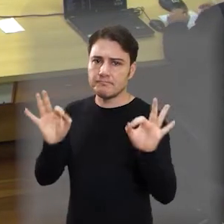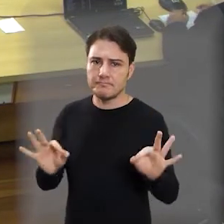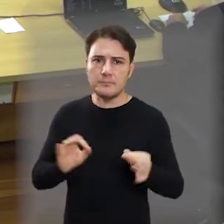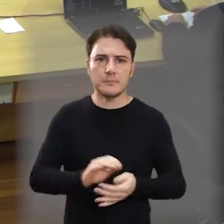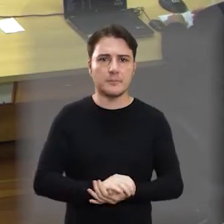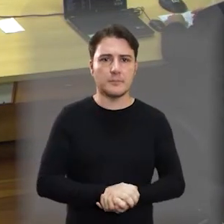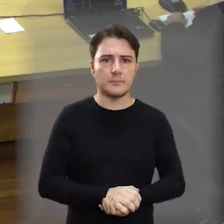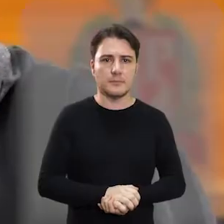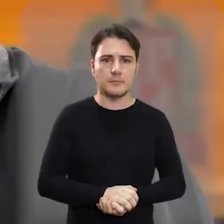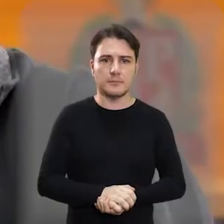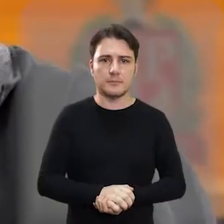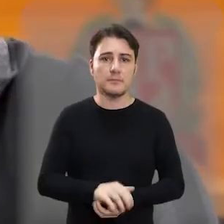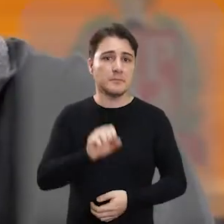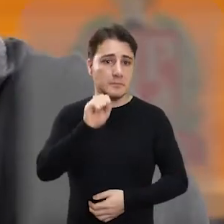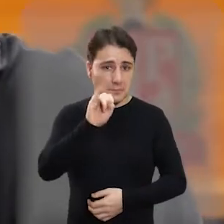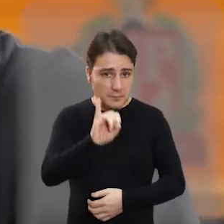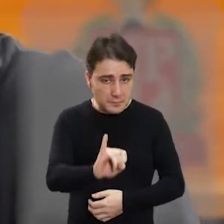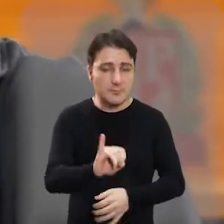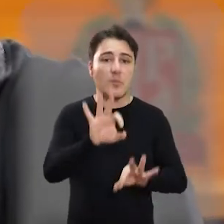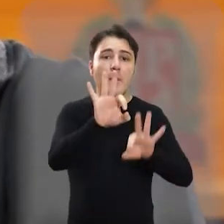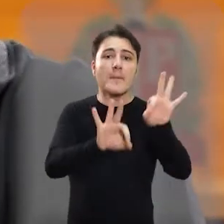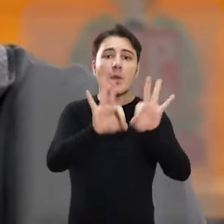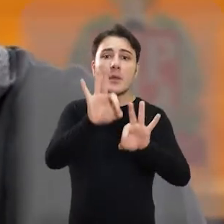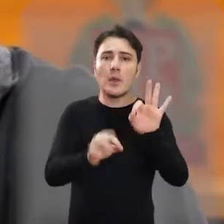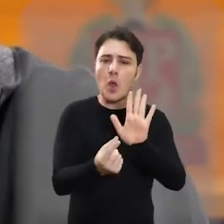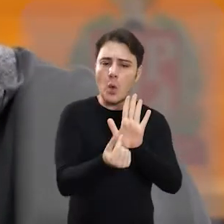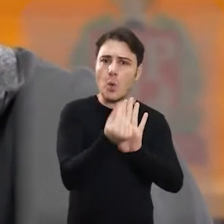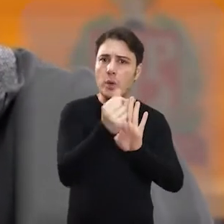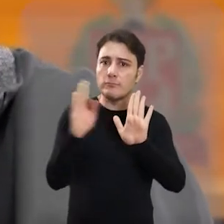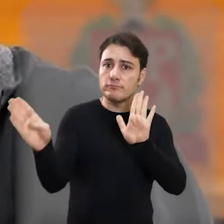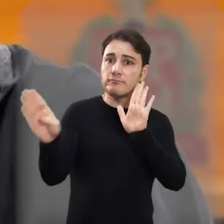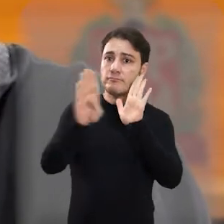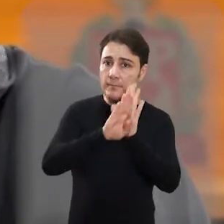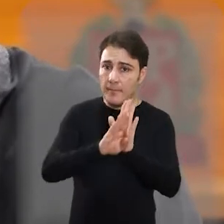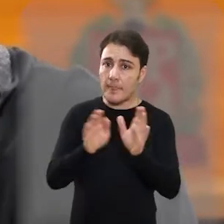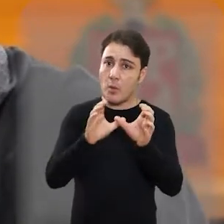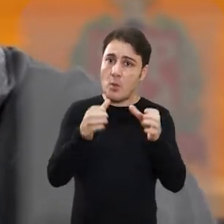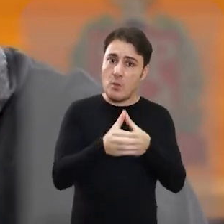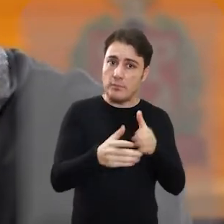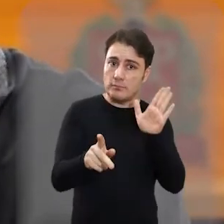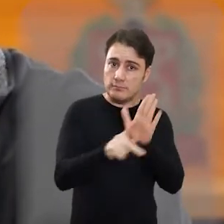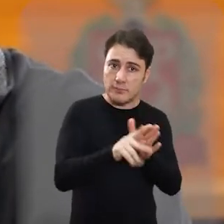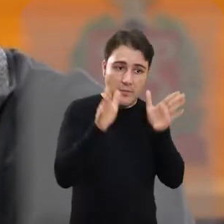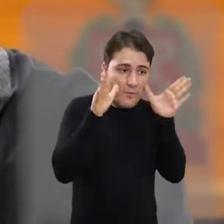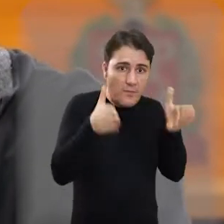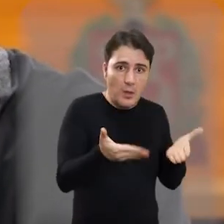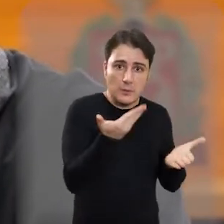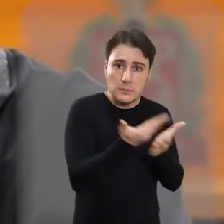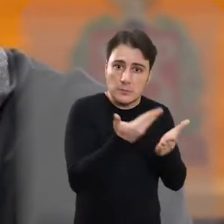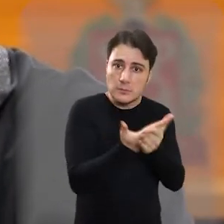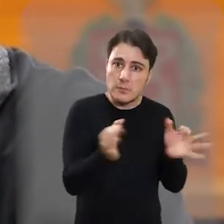da votação em plenário. Então, quando um projeto orçamentário vem, a comissão de orçamento avalia